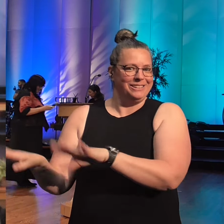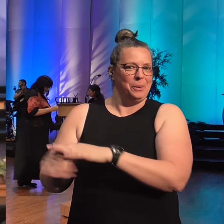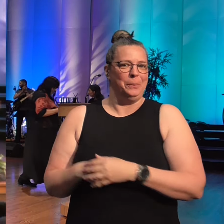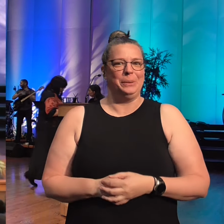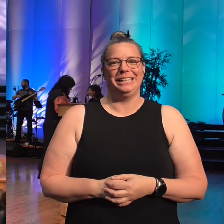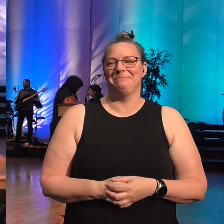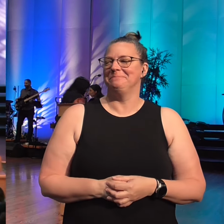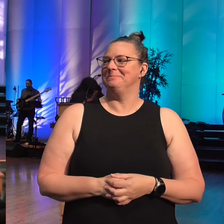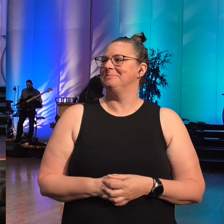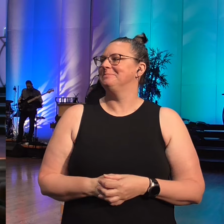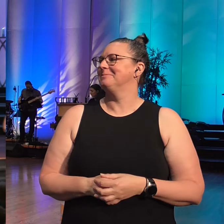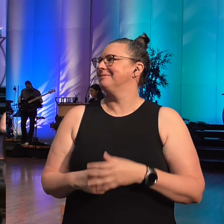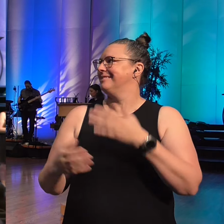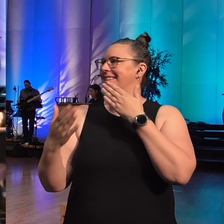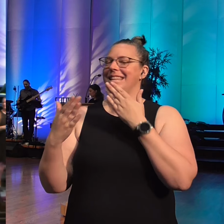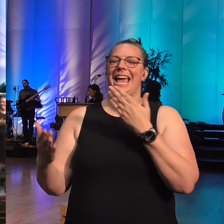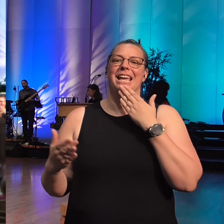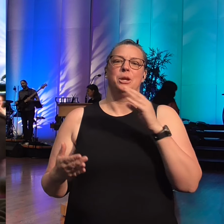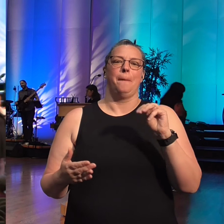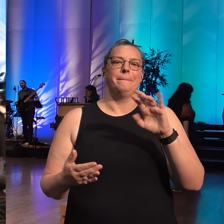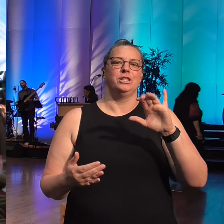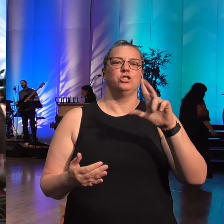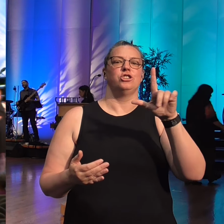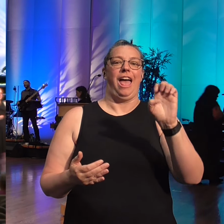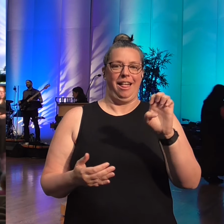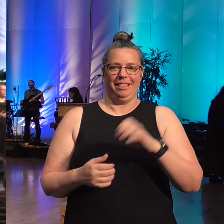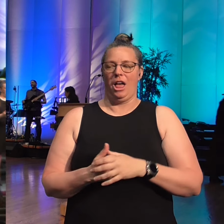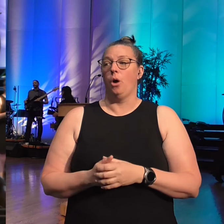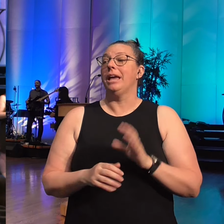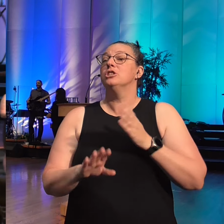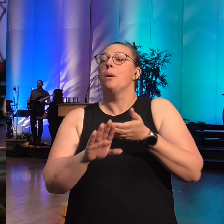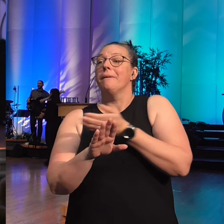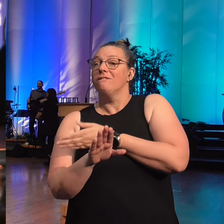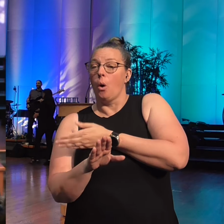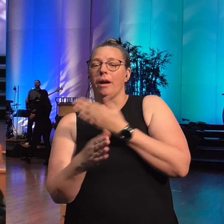Gracias Tom Gracias Michelle Uh antes de hacer eso gracias de nuevo por todos